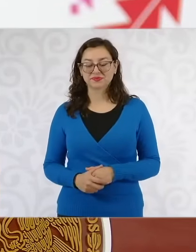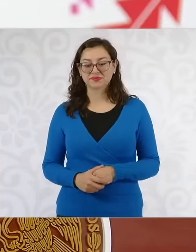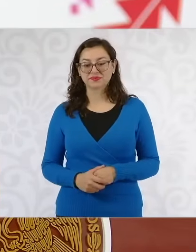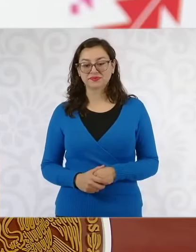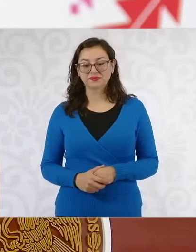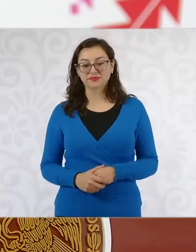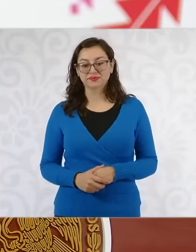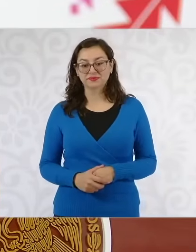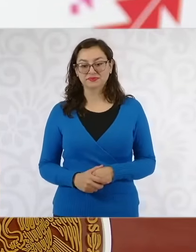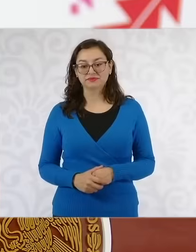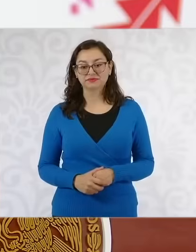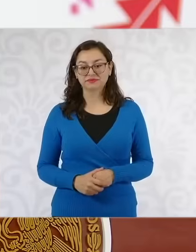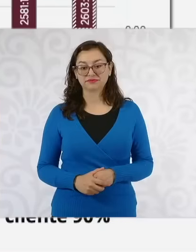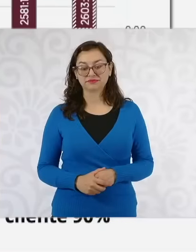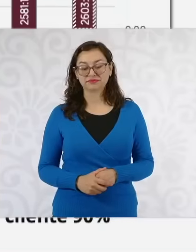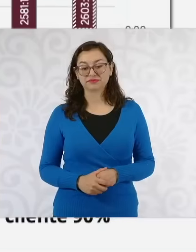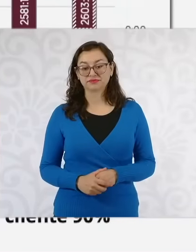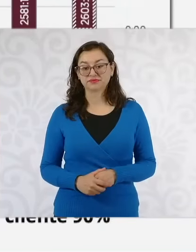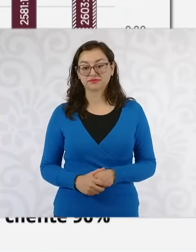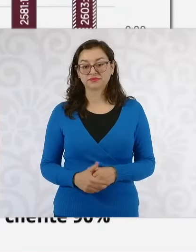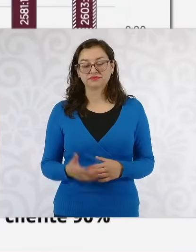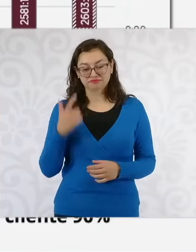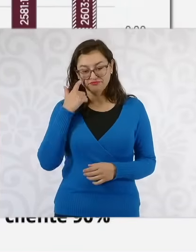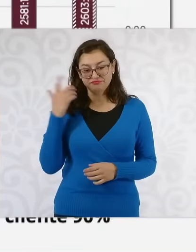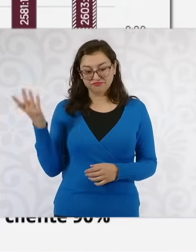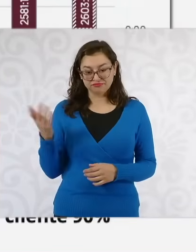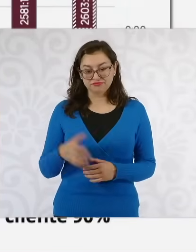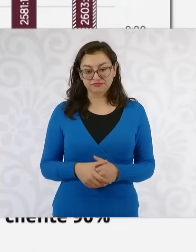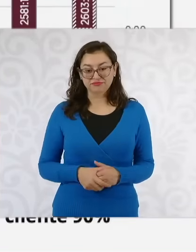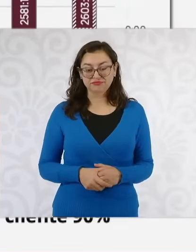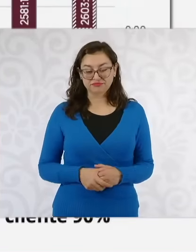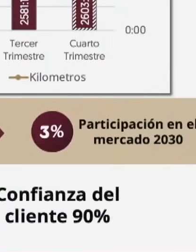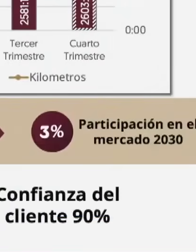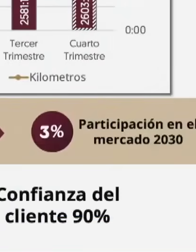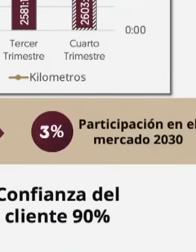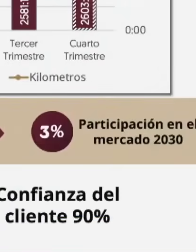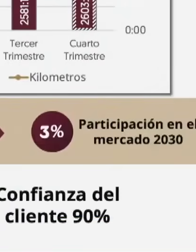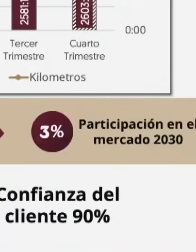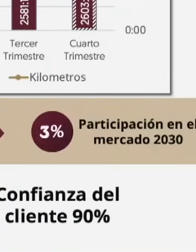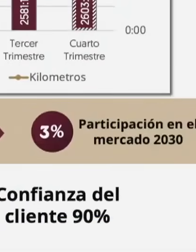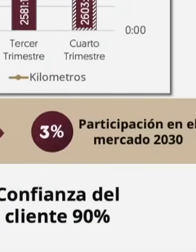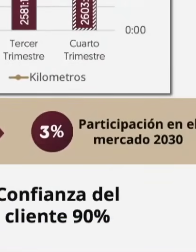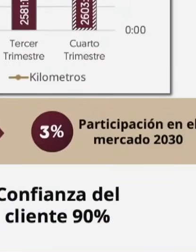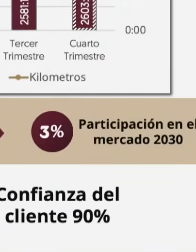de la aerolínea del estado mexicano durante su primer año de operaciones estaremos realizando